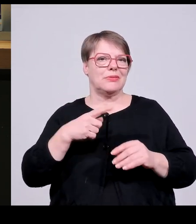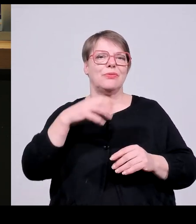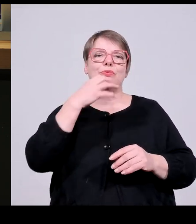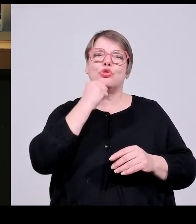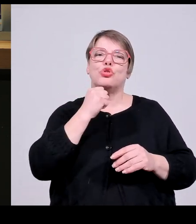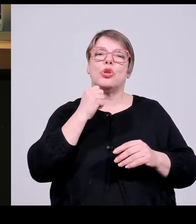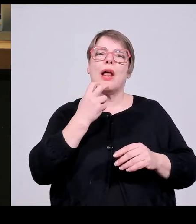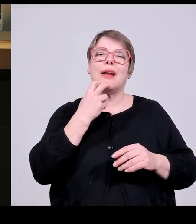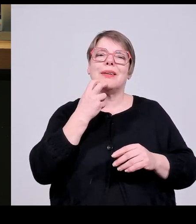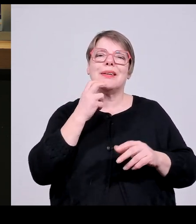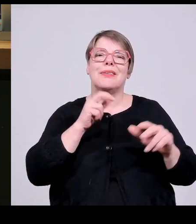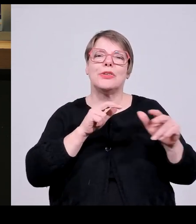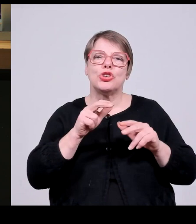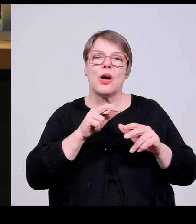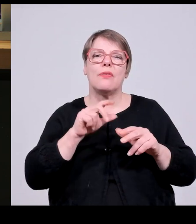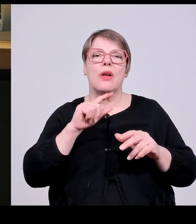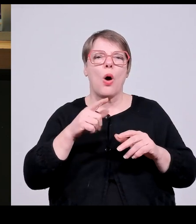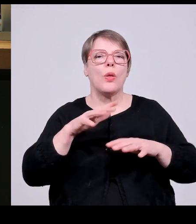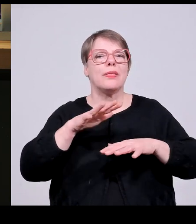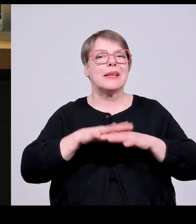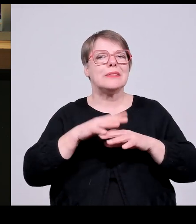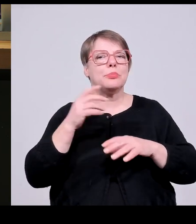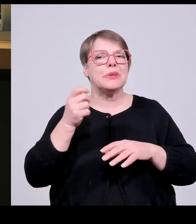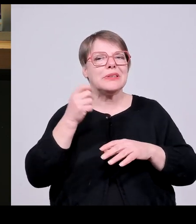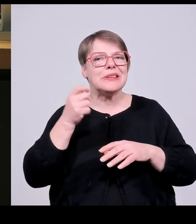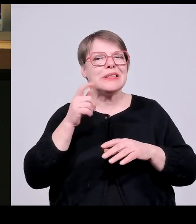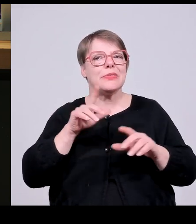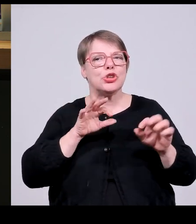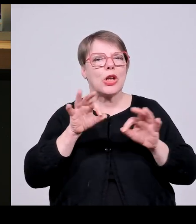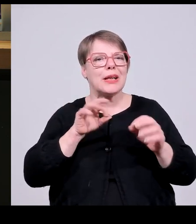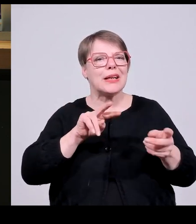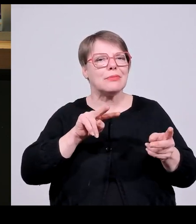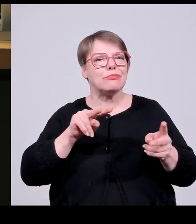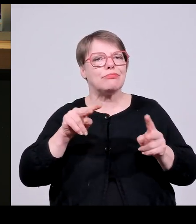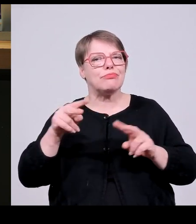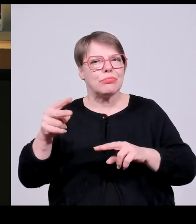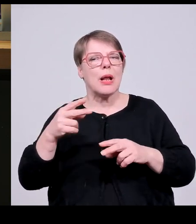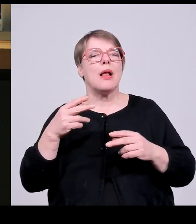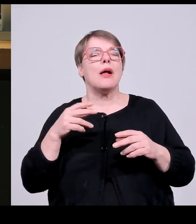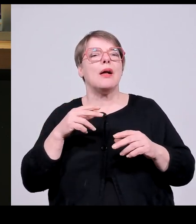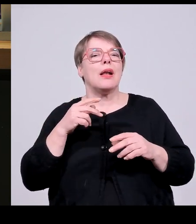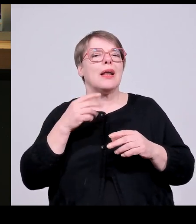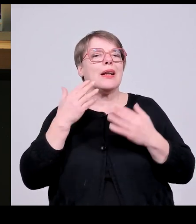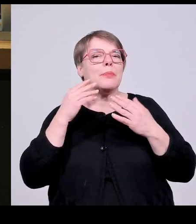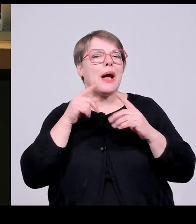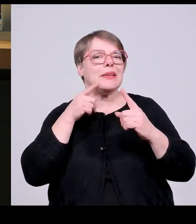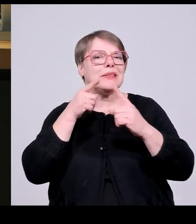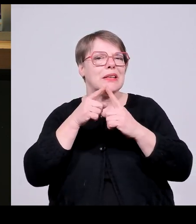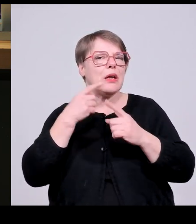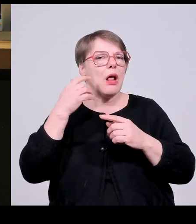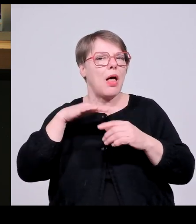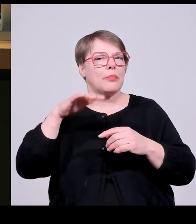alle Mitarbeiterinnen und alle Mitarbeiter an Bord sind und bleiben. Wir wollen einen intregierten Netzbetrieb und